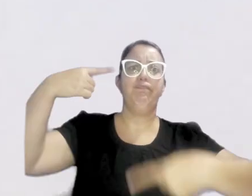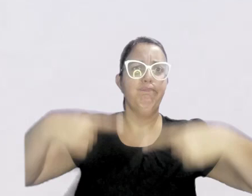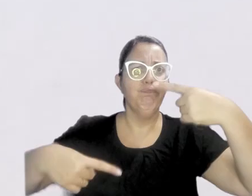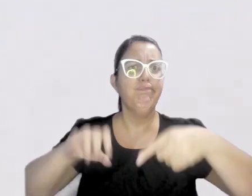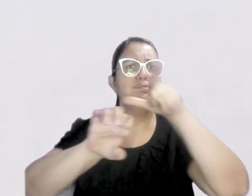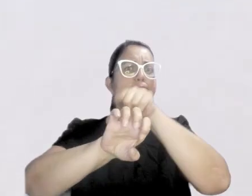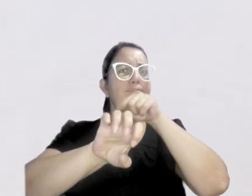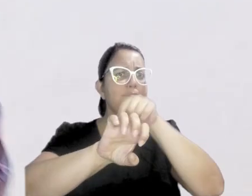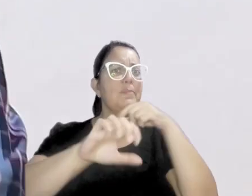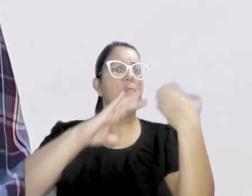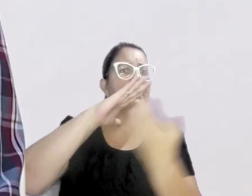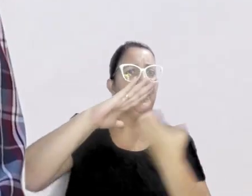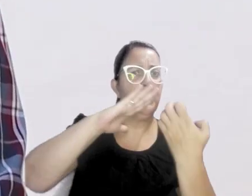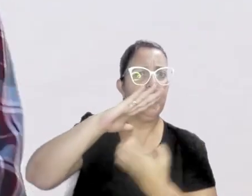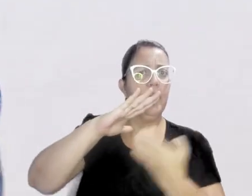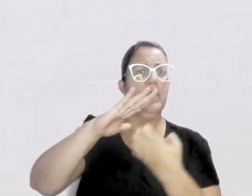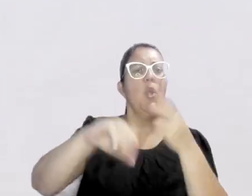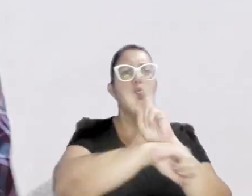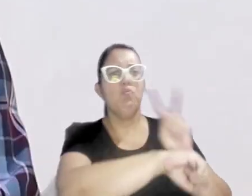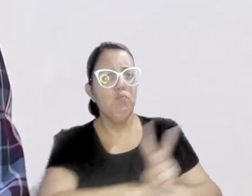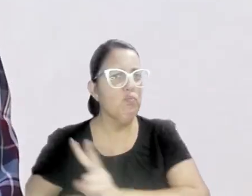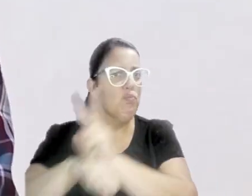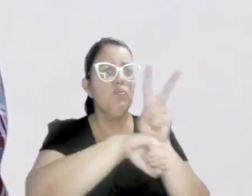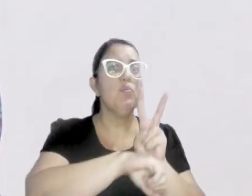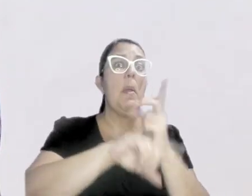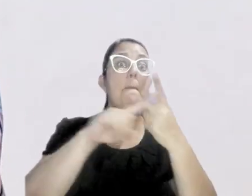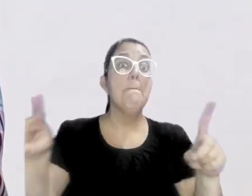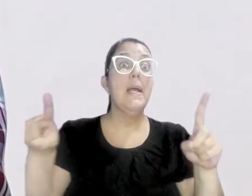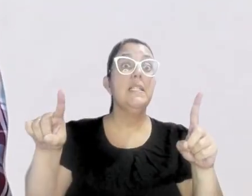com o empreendedor, com a empresa, com consultores... Mas que, no fim do dia,